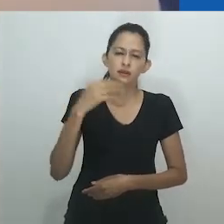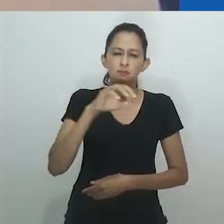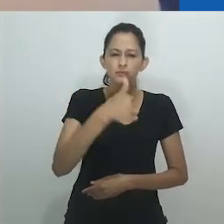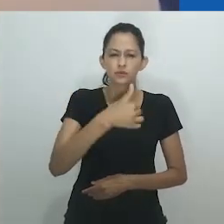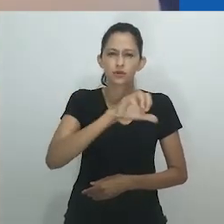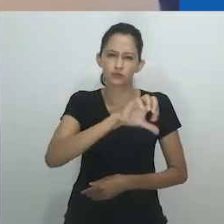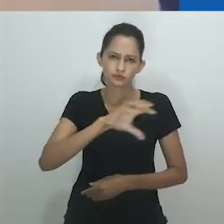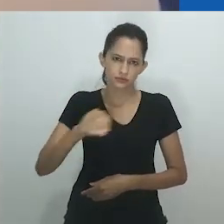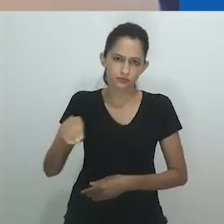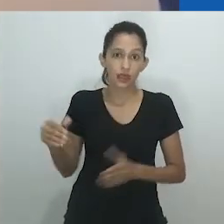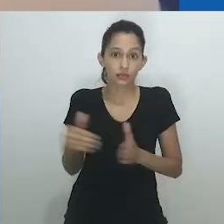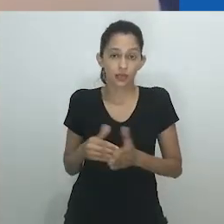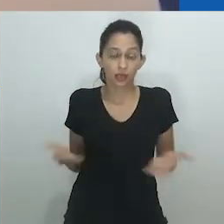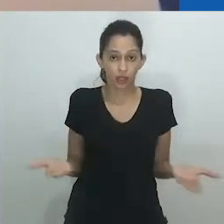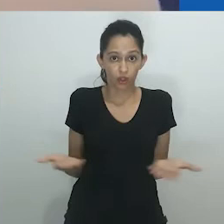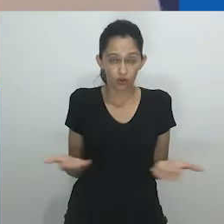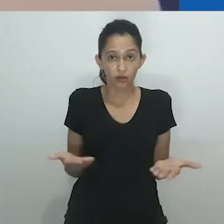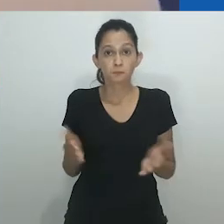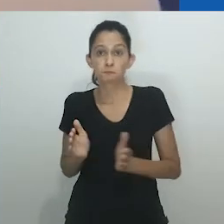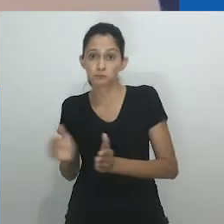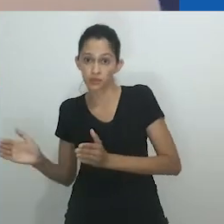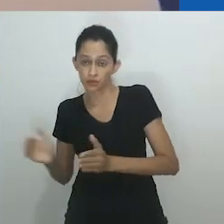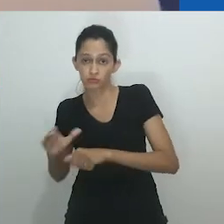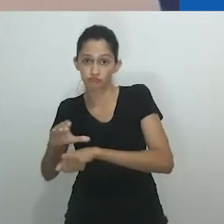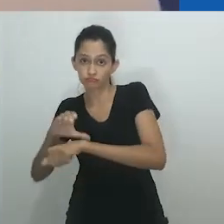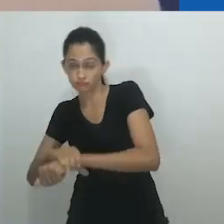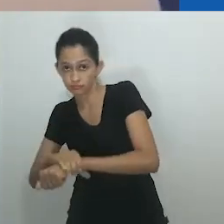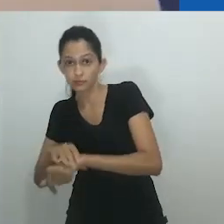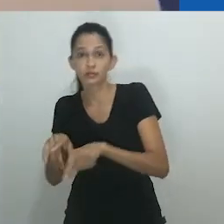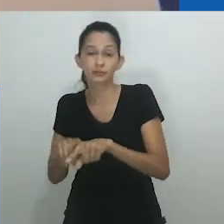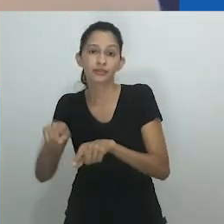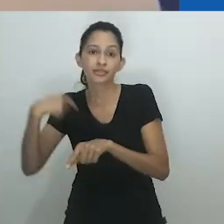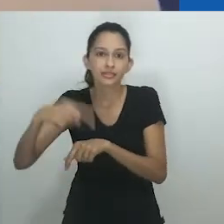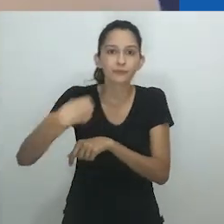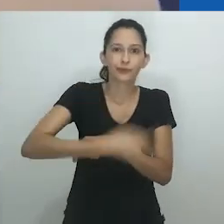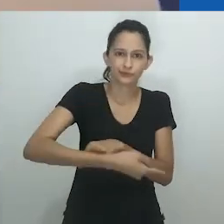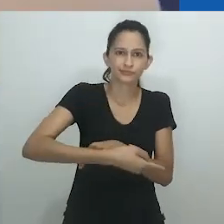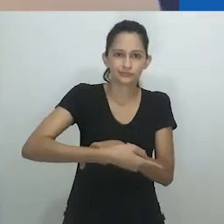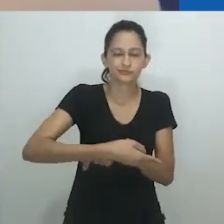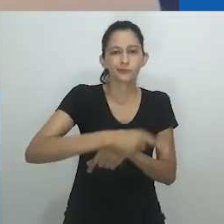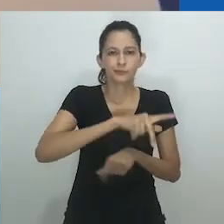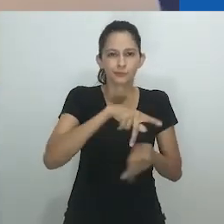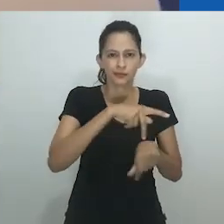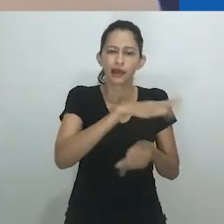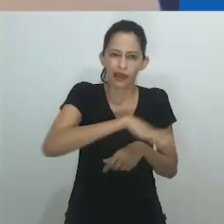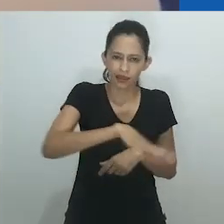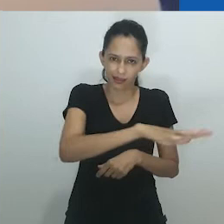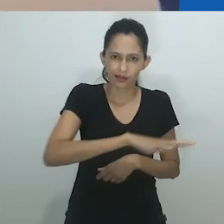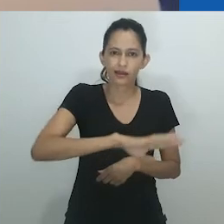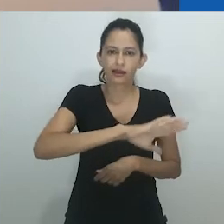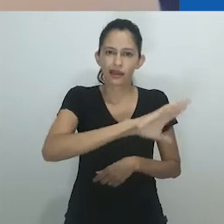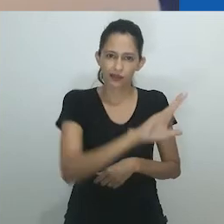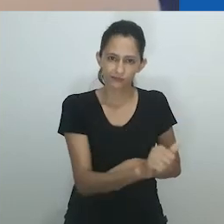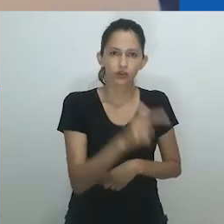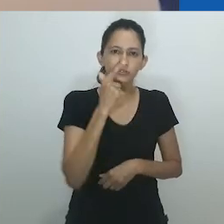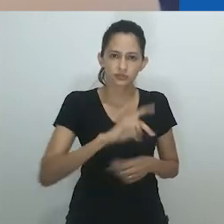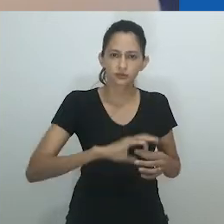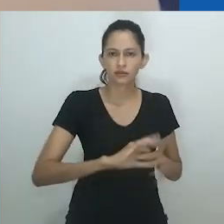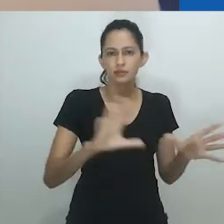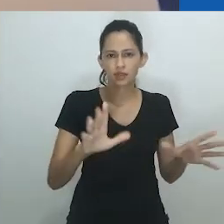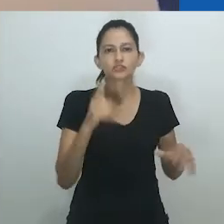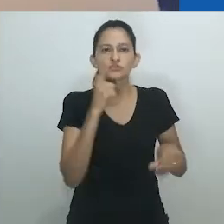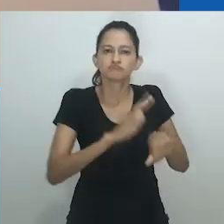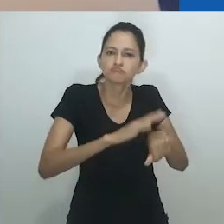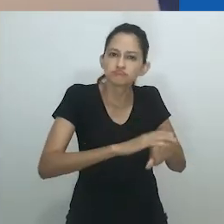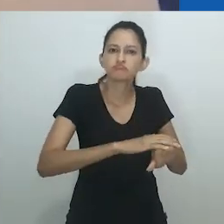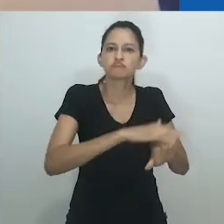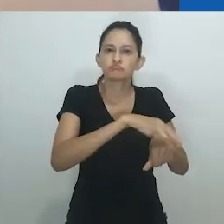Escrito por um estudiosa familiarizada tanto intelectual quanto intimamente com a área de estudo, Male Daughters, Female Husbands navega pelos "velhos tempos",